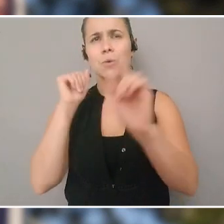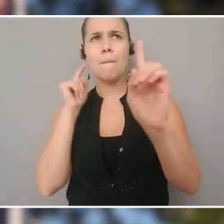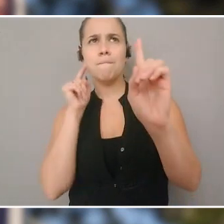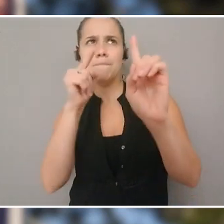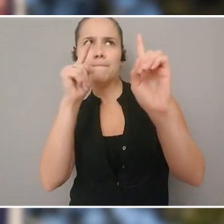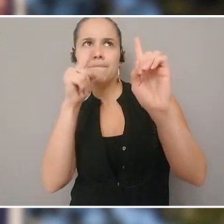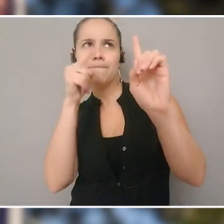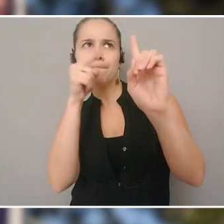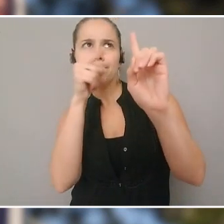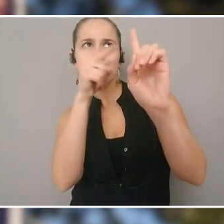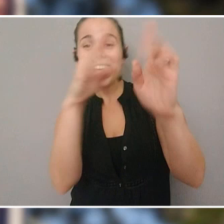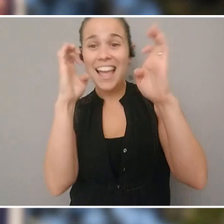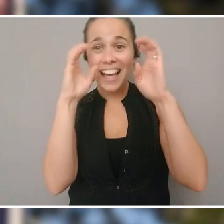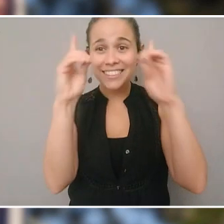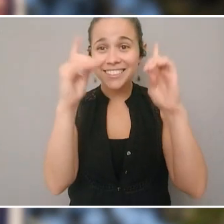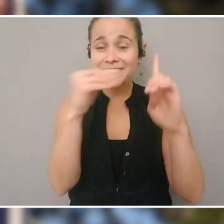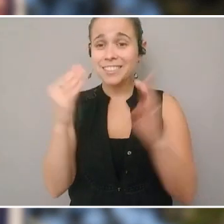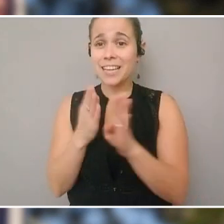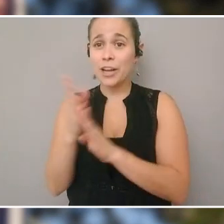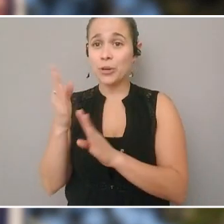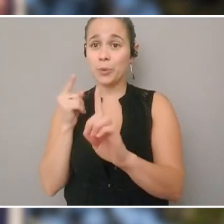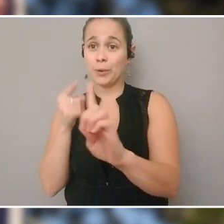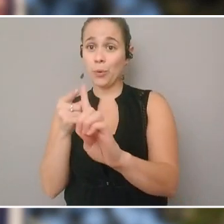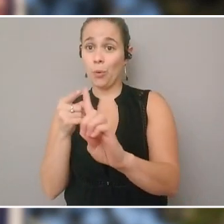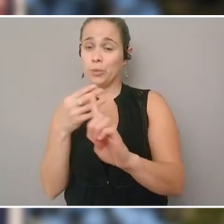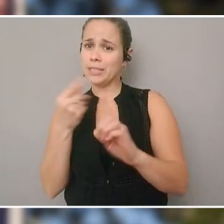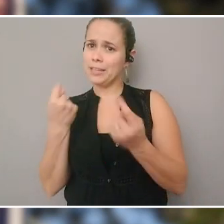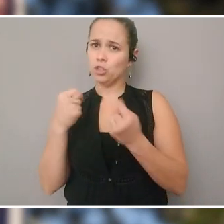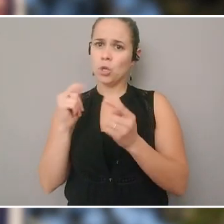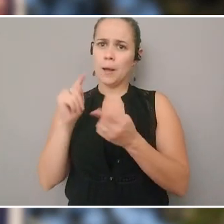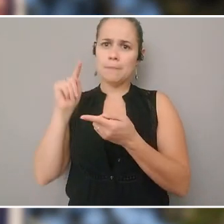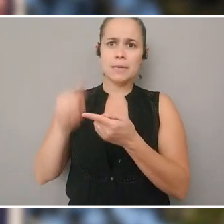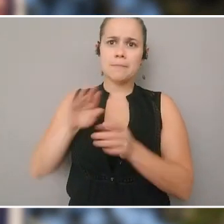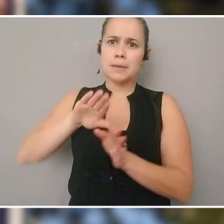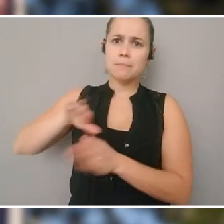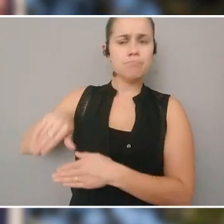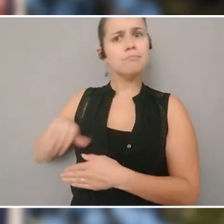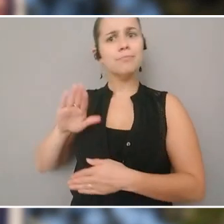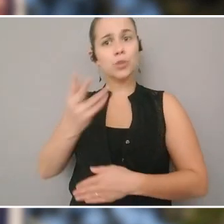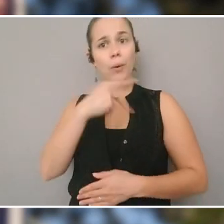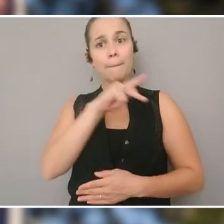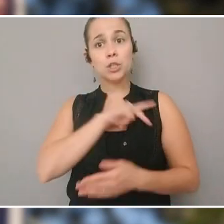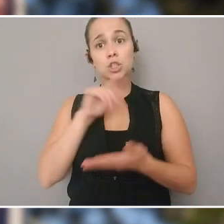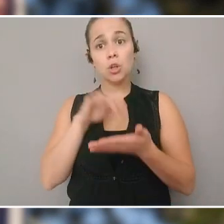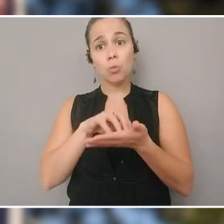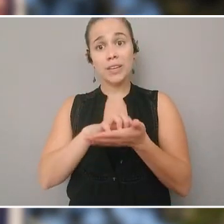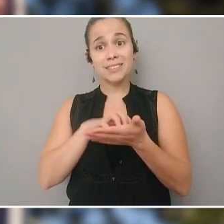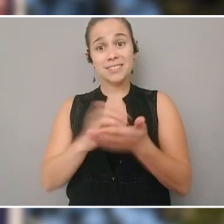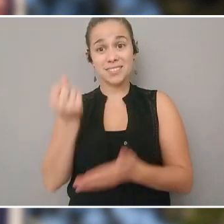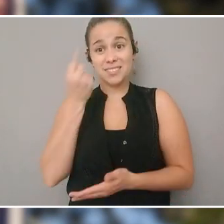objetivos profesionales y minimizar cualquier